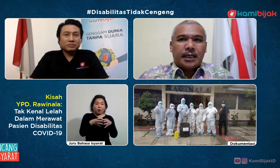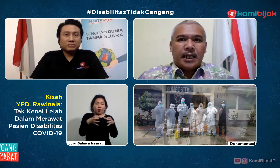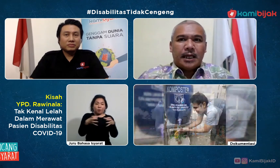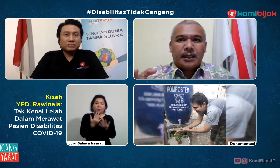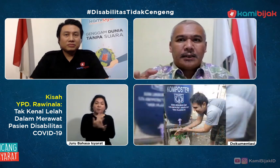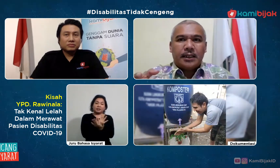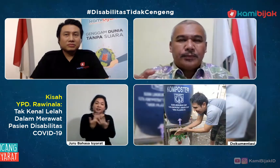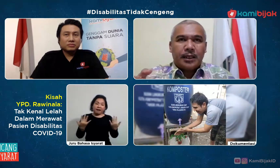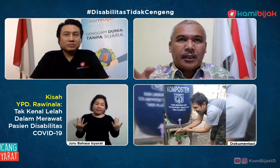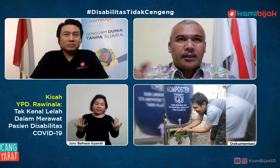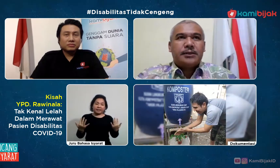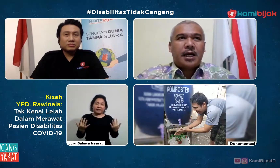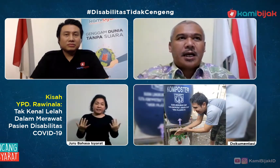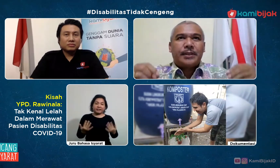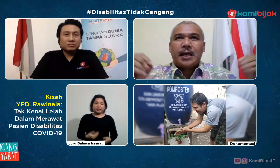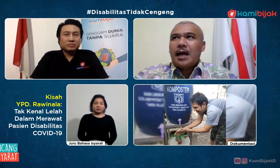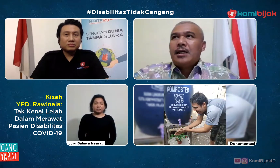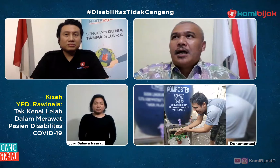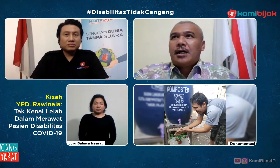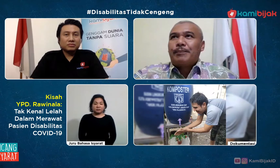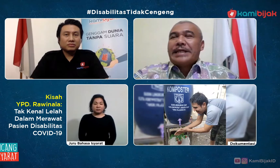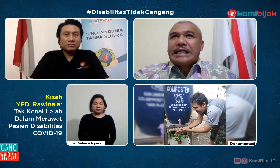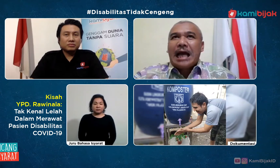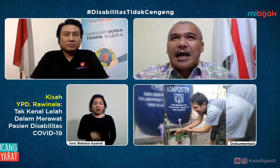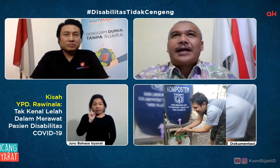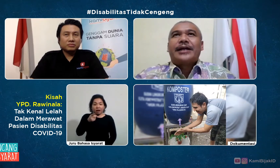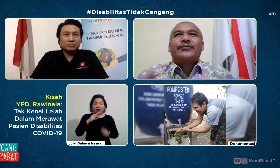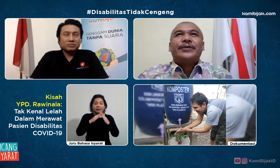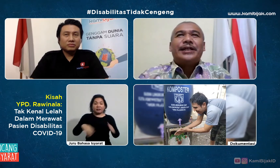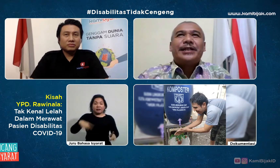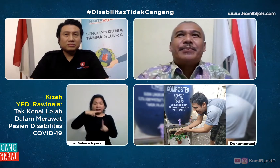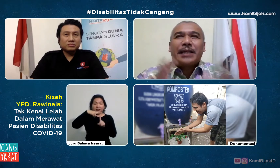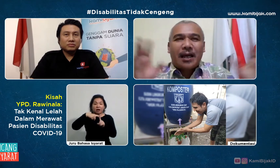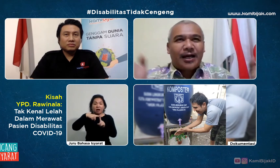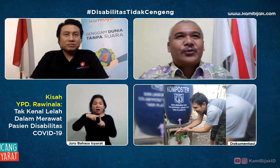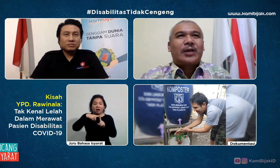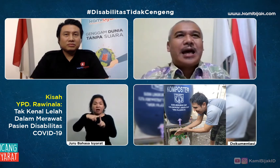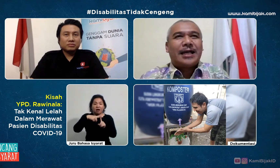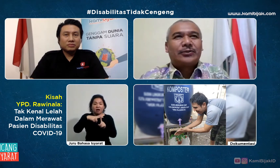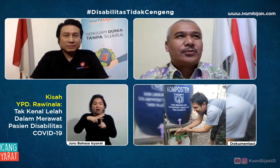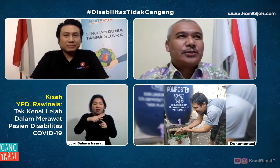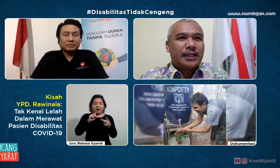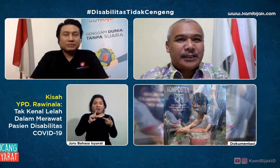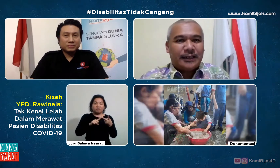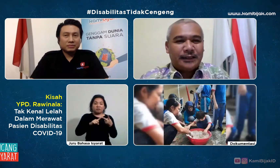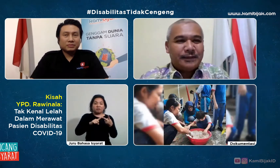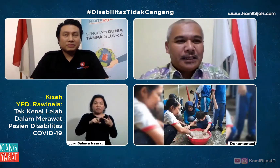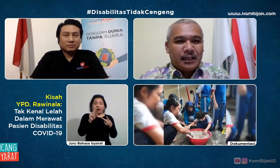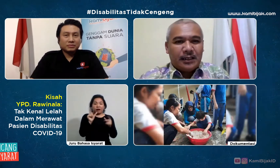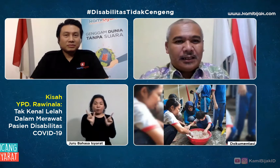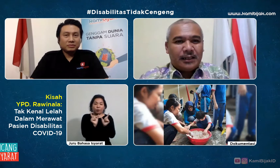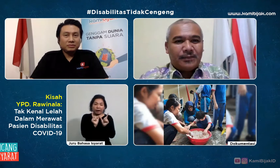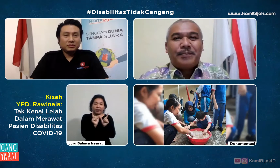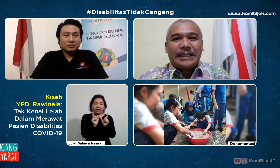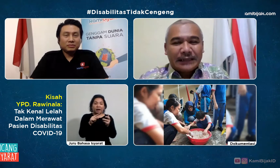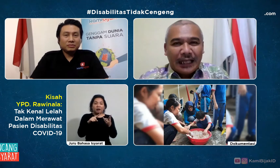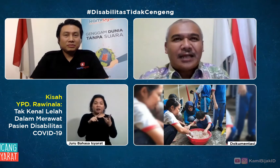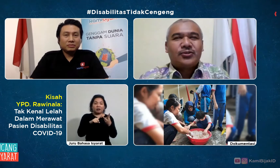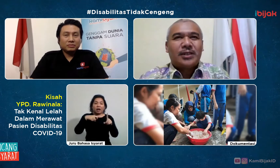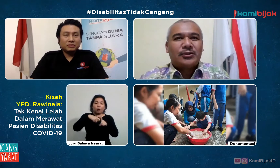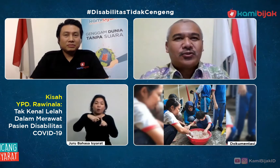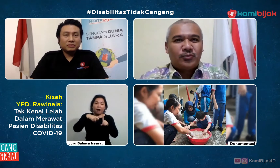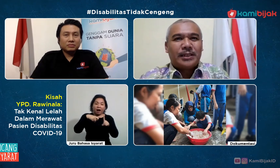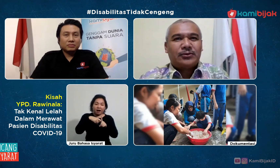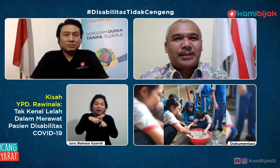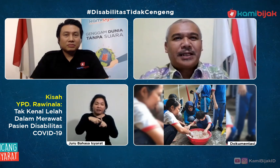Kemudian ada dari pihak gereja pihak PKK RW PKK Kelurahan terus kemudian dari pemerintah juga cukup banyak